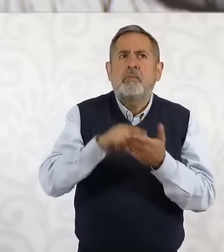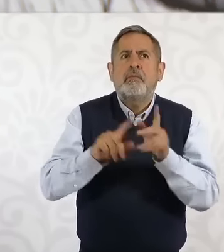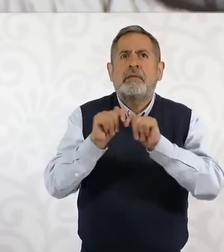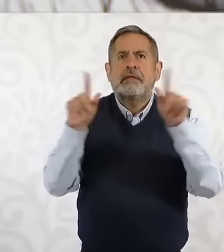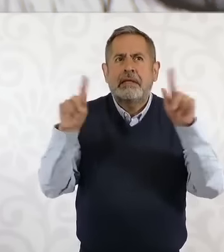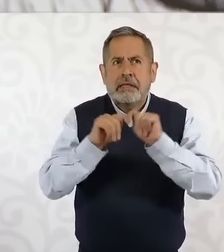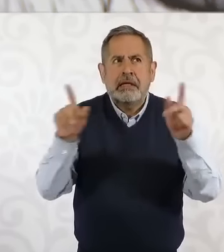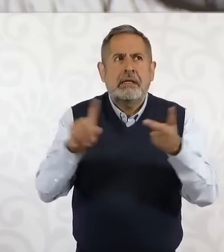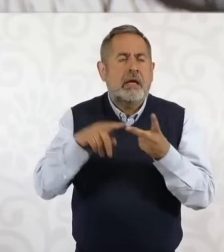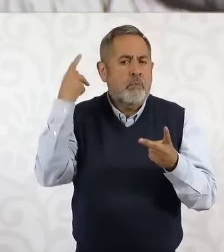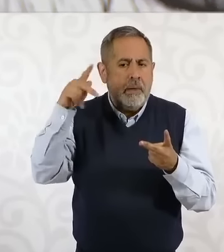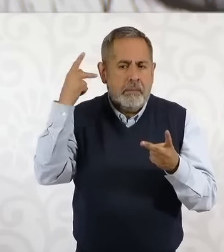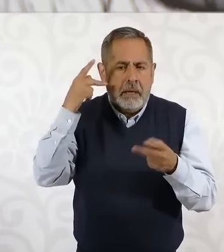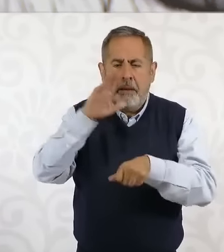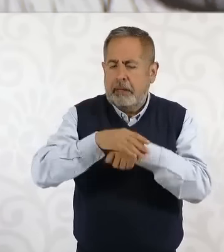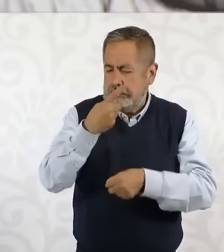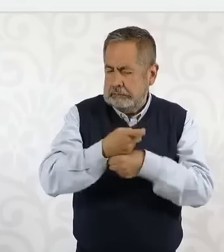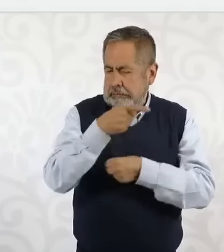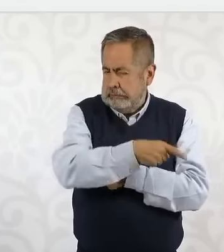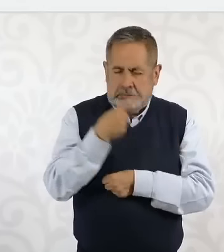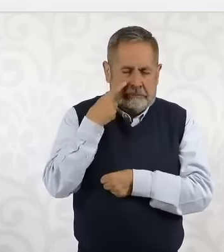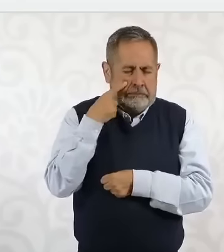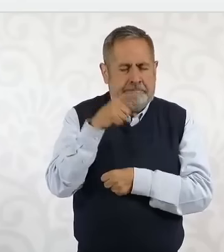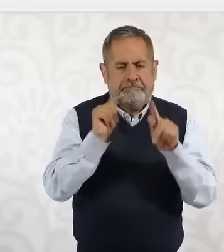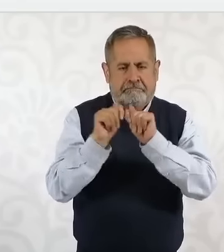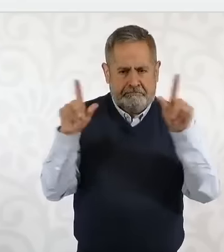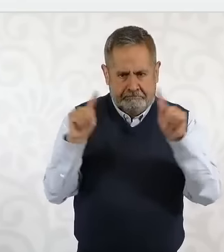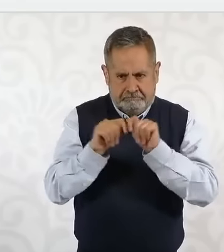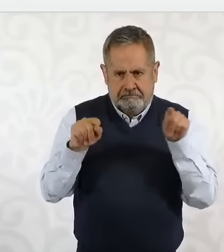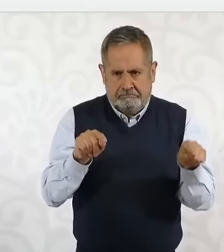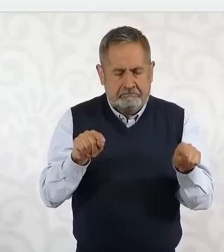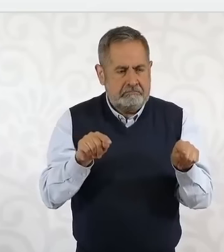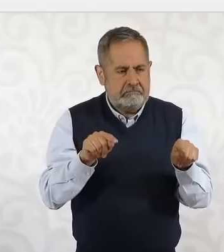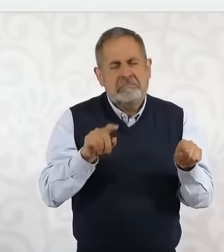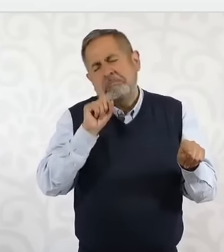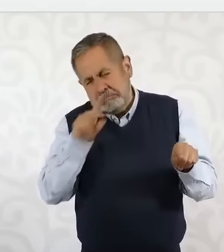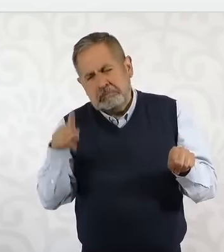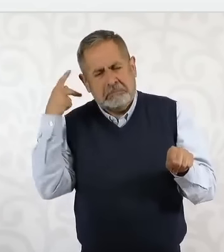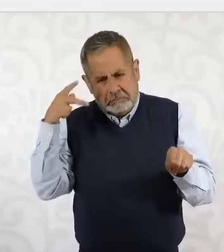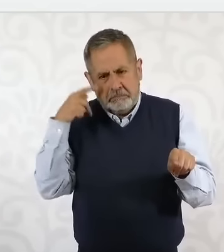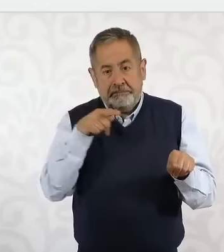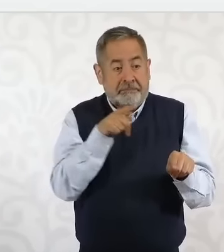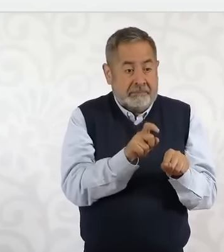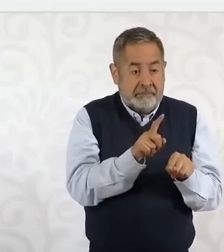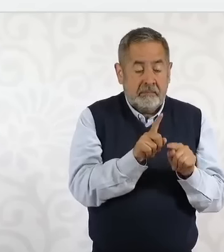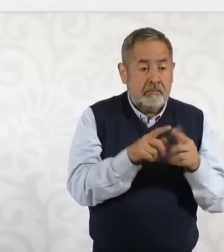principalmente Tlazcala, aunque también una parte en Puebla. Ahí hay descargas al río que